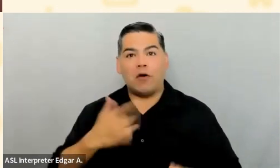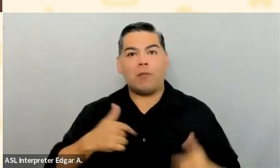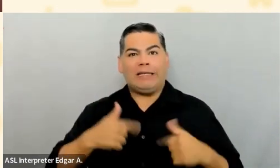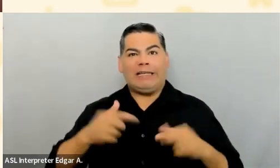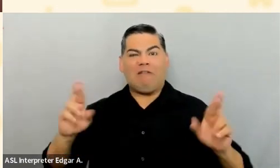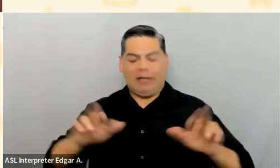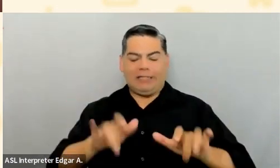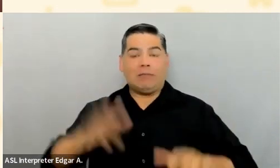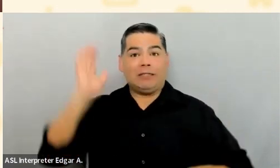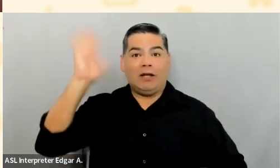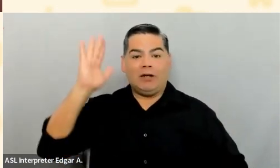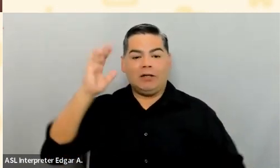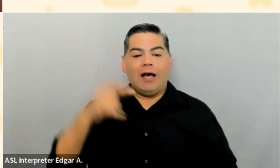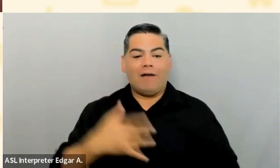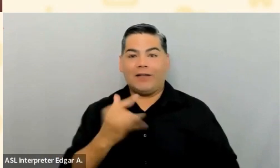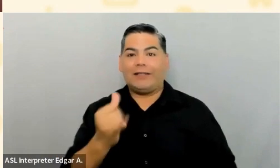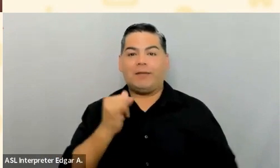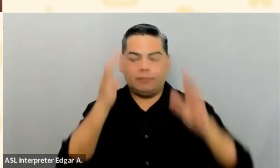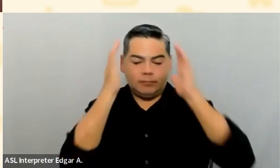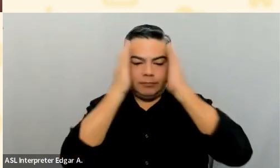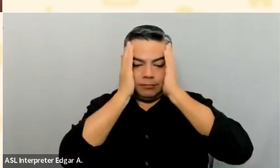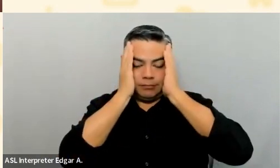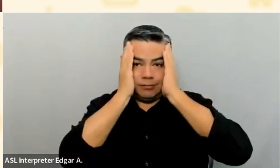Estaba investigando un poco para esta charla